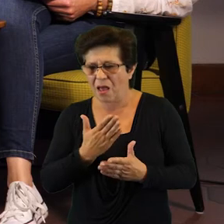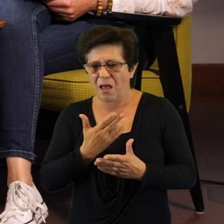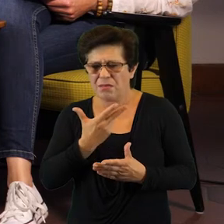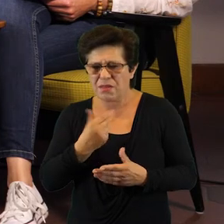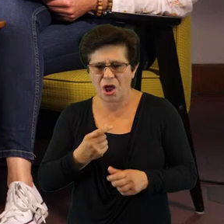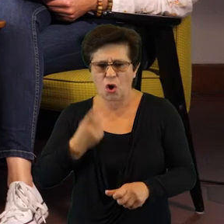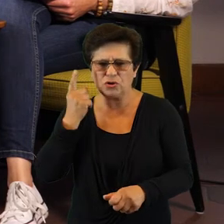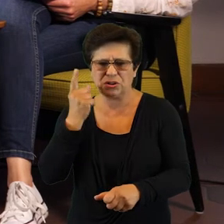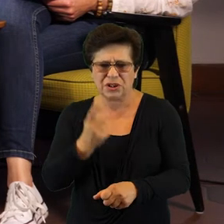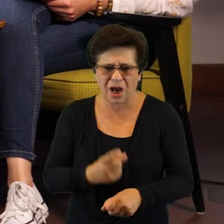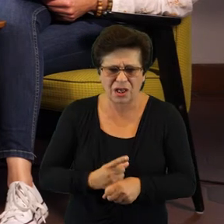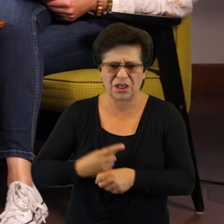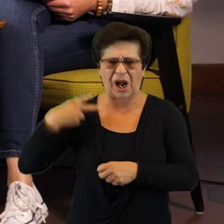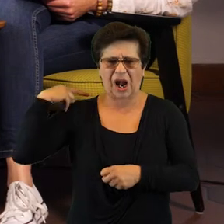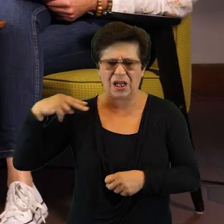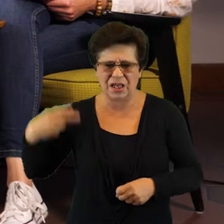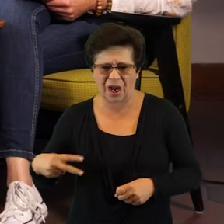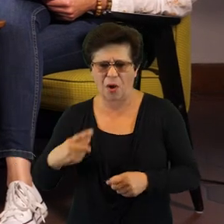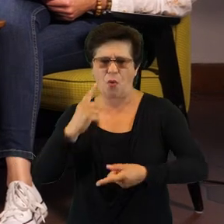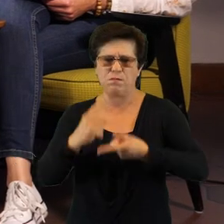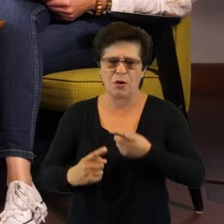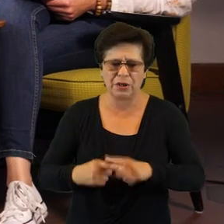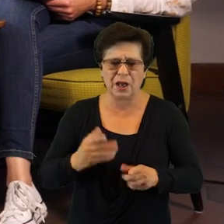nie dekrety polityków, ale prywatna korespondencja,